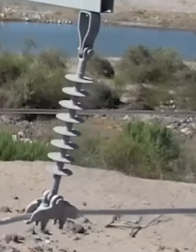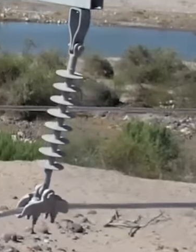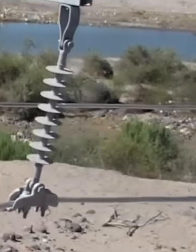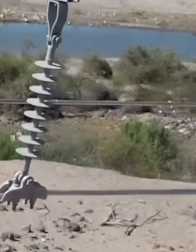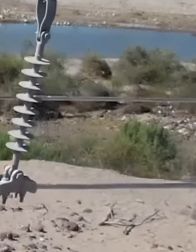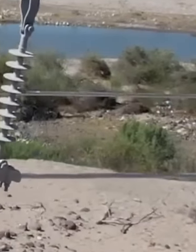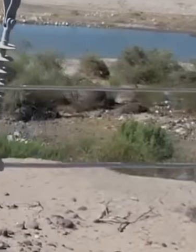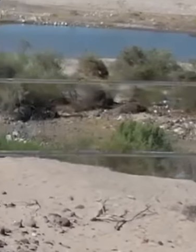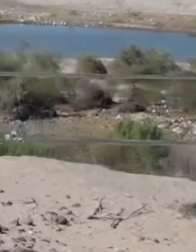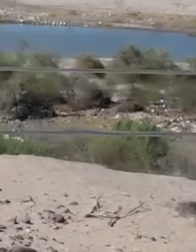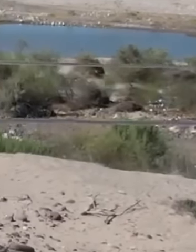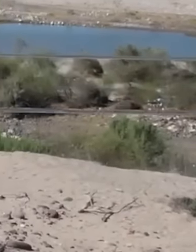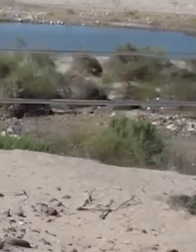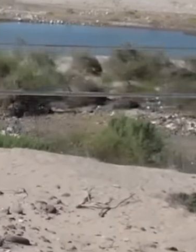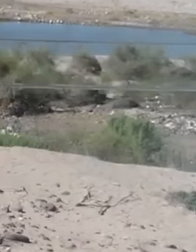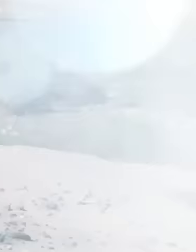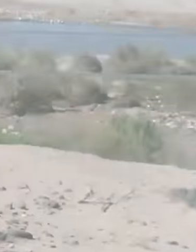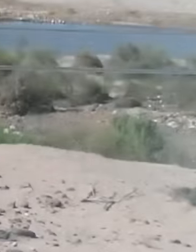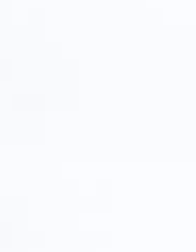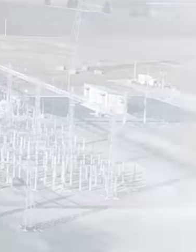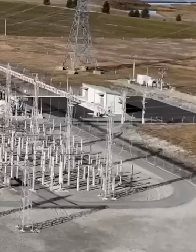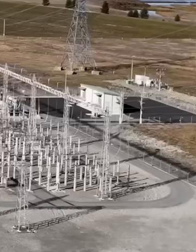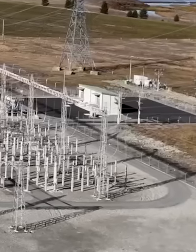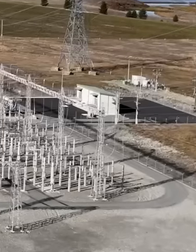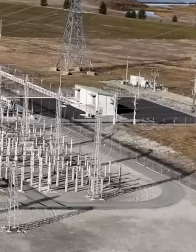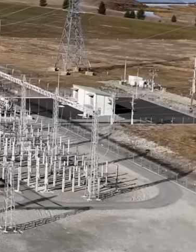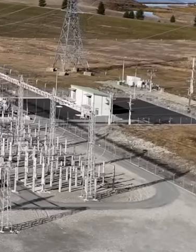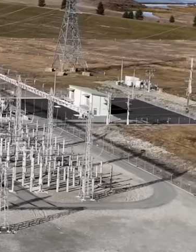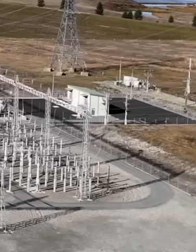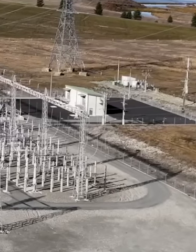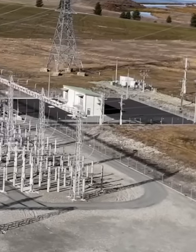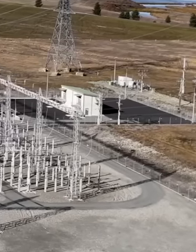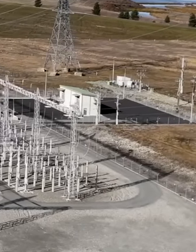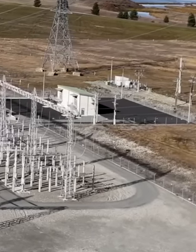que incluye la construcción de nuevas plantas generadoras, modernización de redes de transmisión